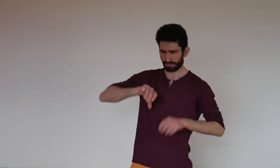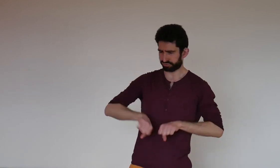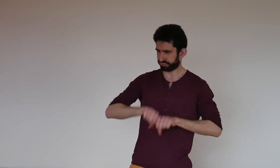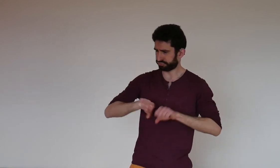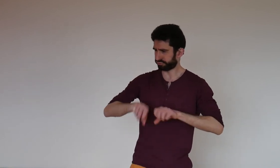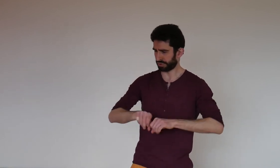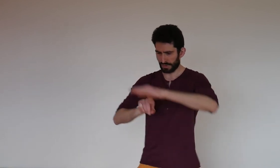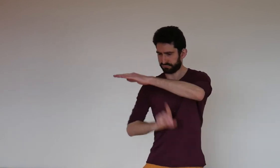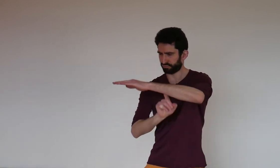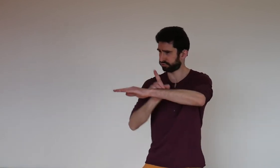qui stimulent la croissance du poil.